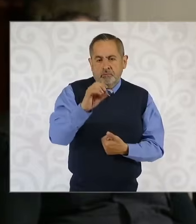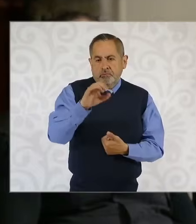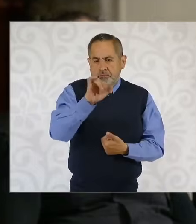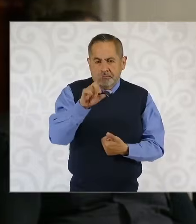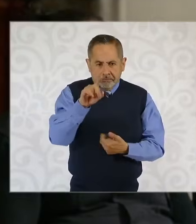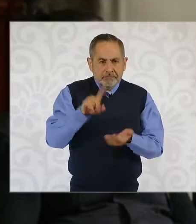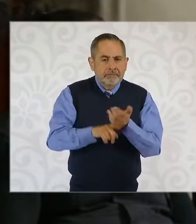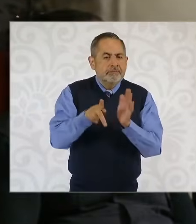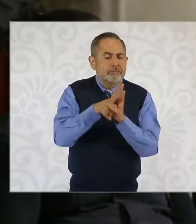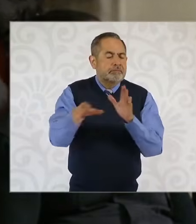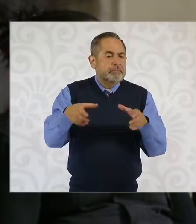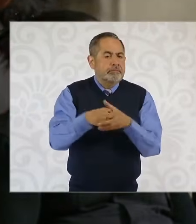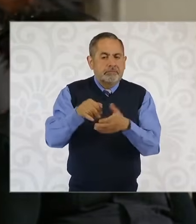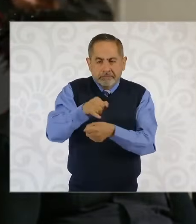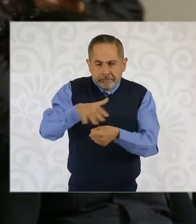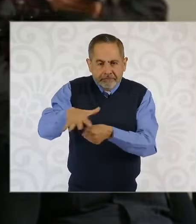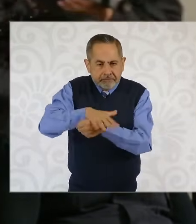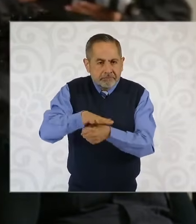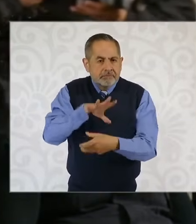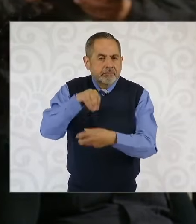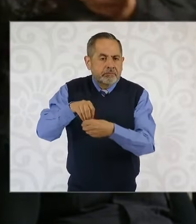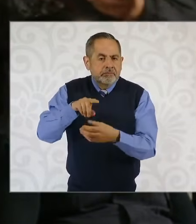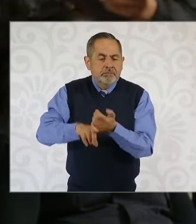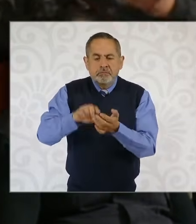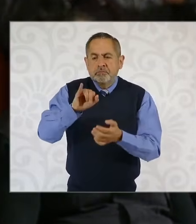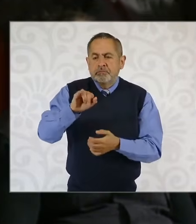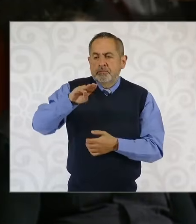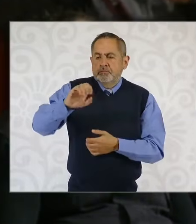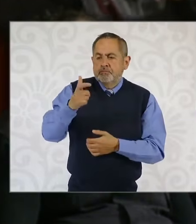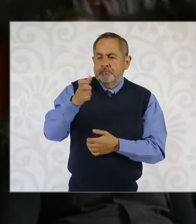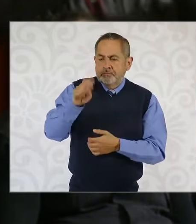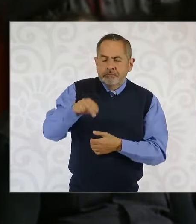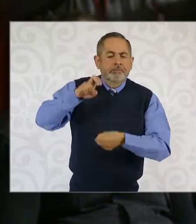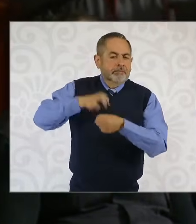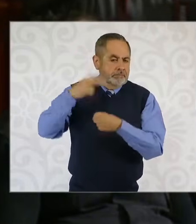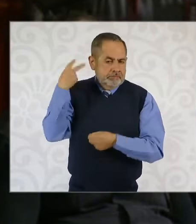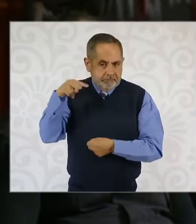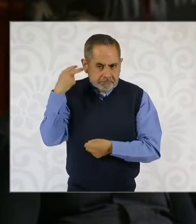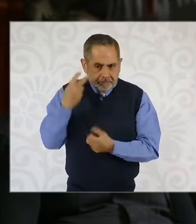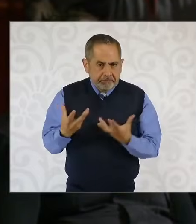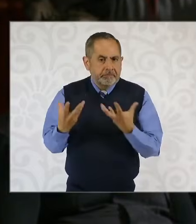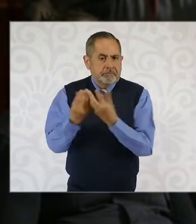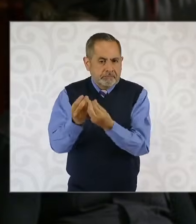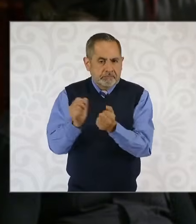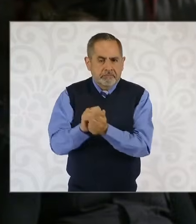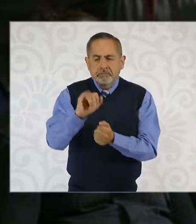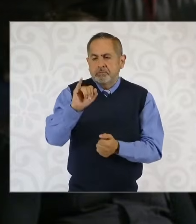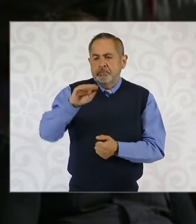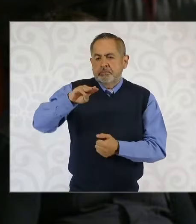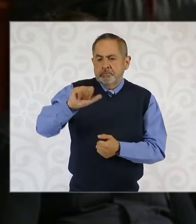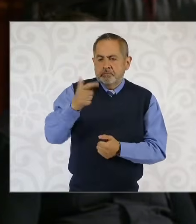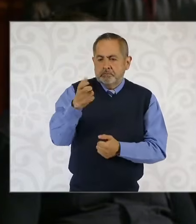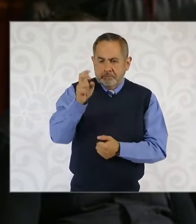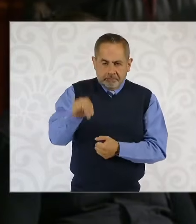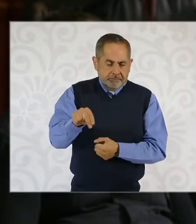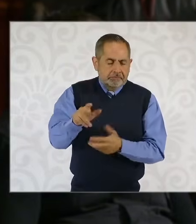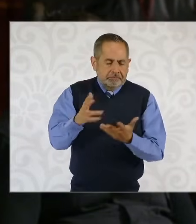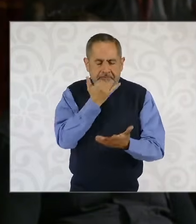de Diario del ismo y de imagen de Veracruz que pertenece corporativo imagen del golf Ahora sí voy